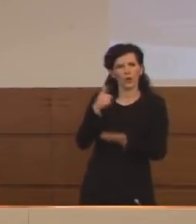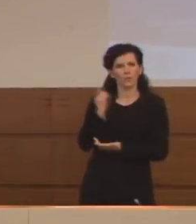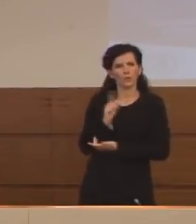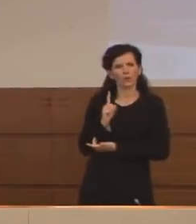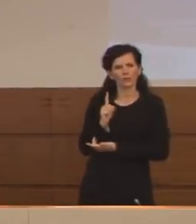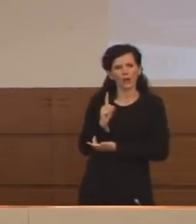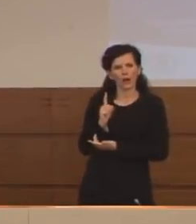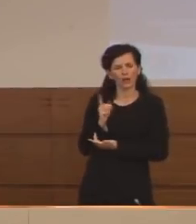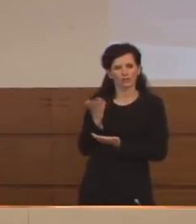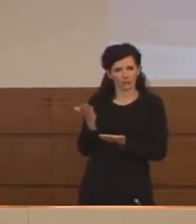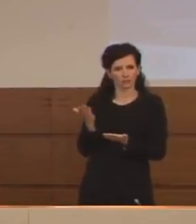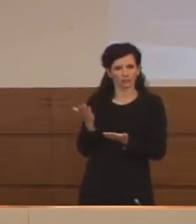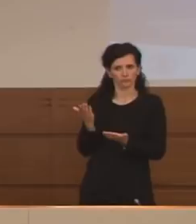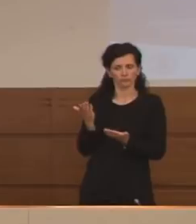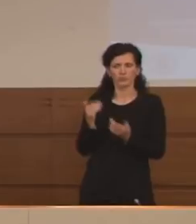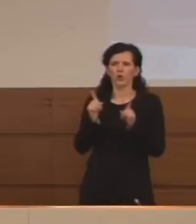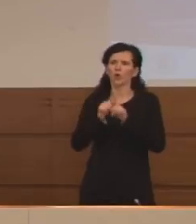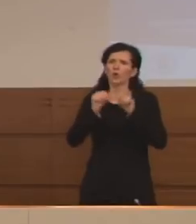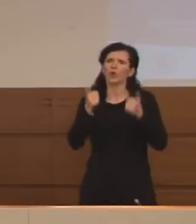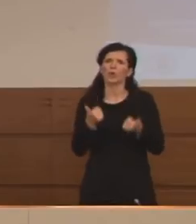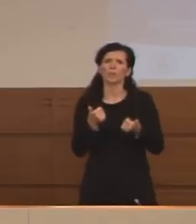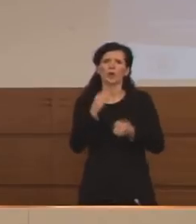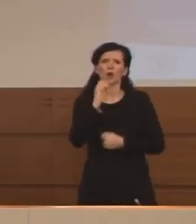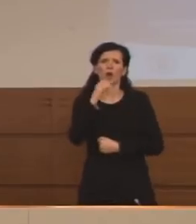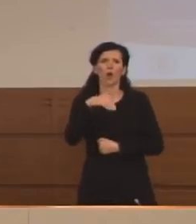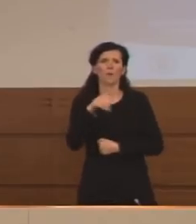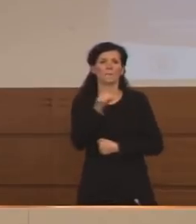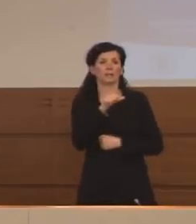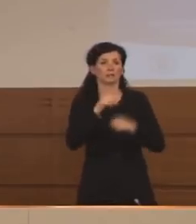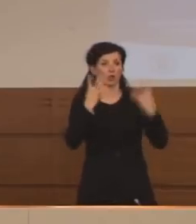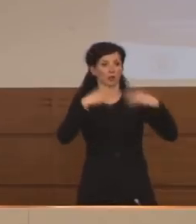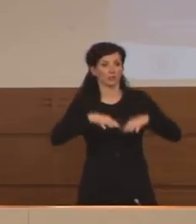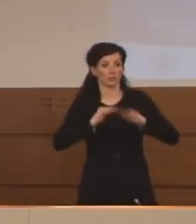parlare male, tra virgolette, dell'Organizzazione Mondiale della Sanità.